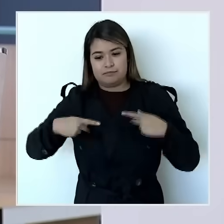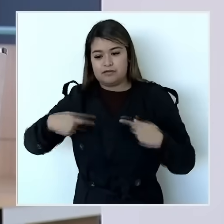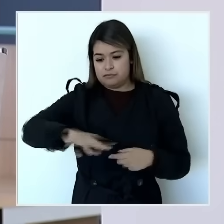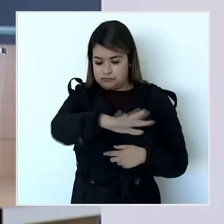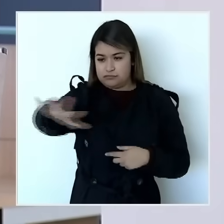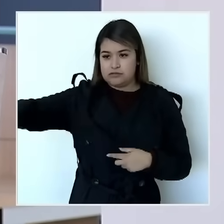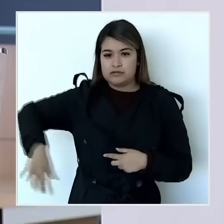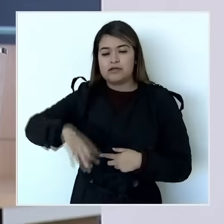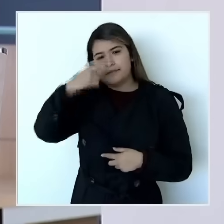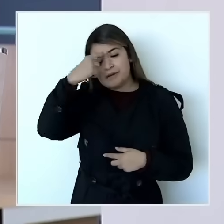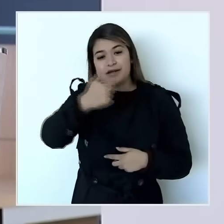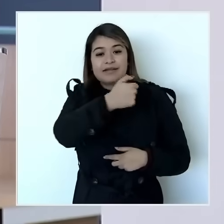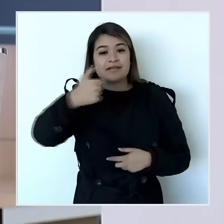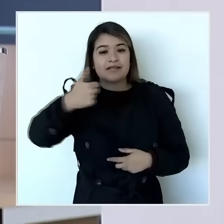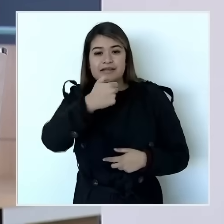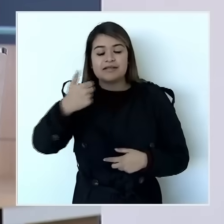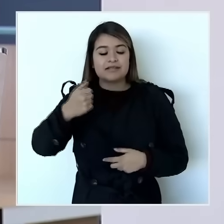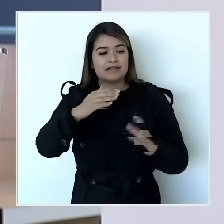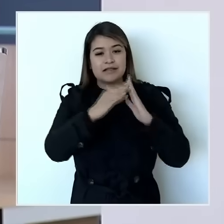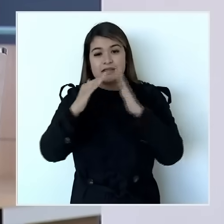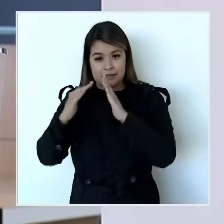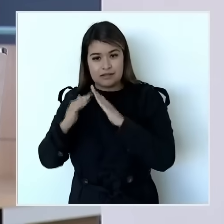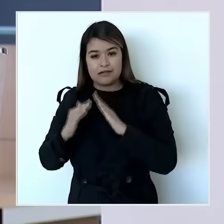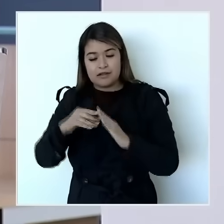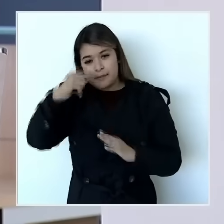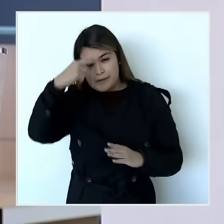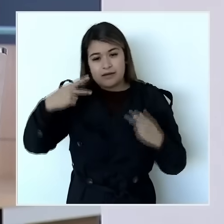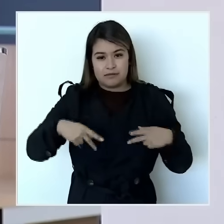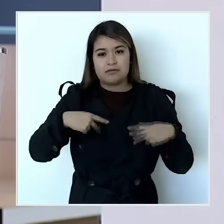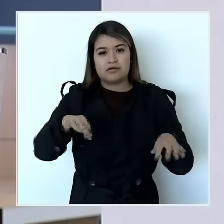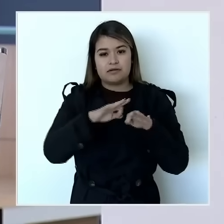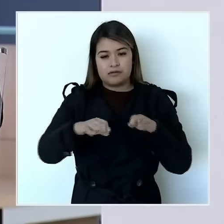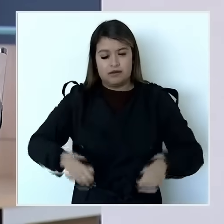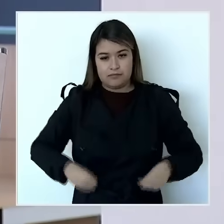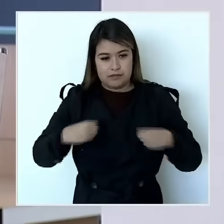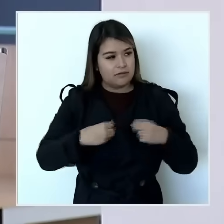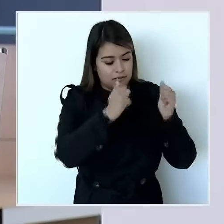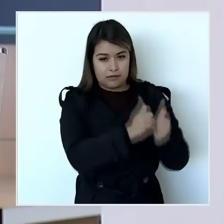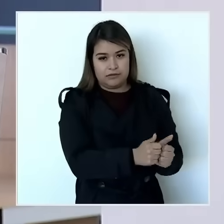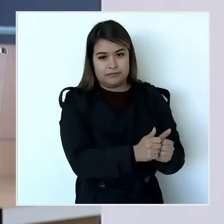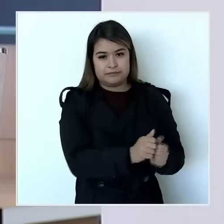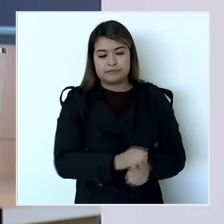el personal y sus familias, lo que refleja una visión integral que reconoce que fortalecer a